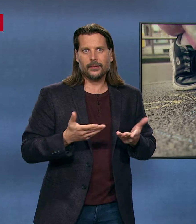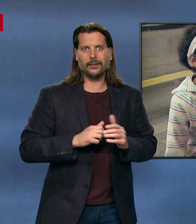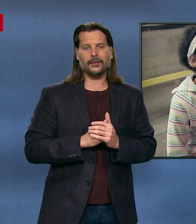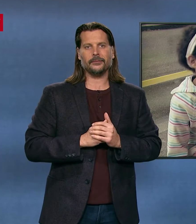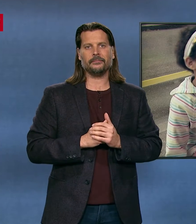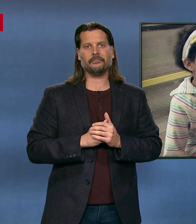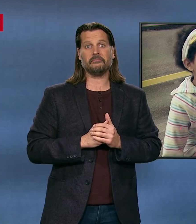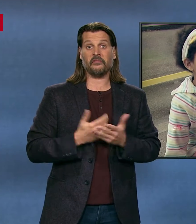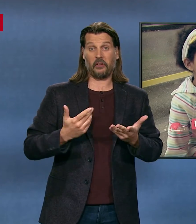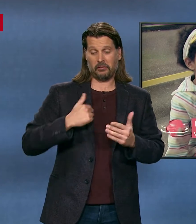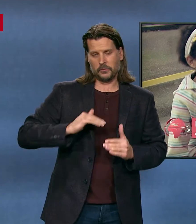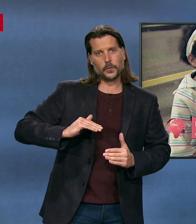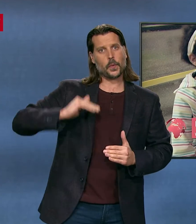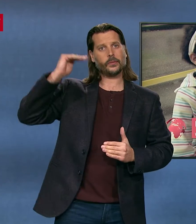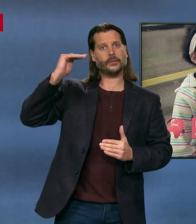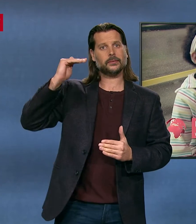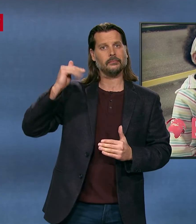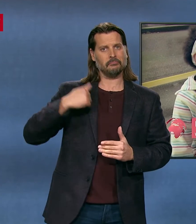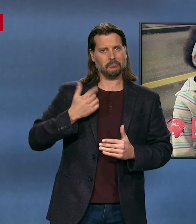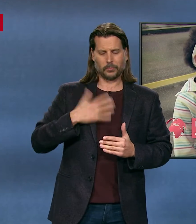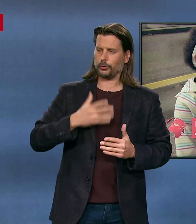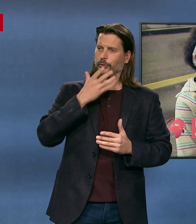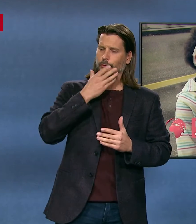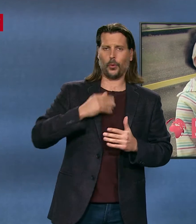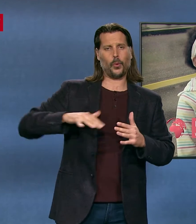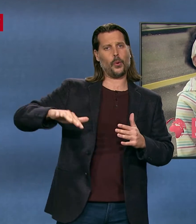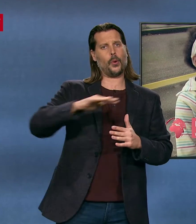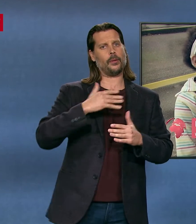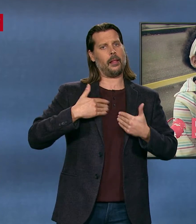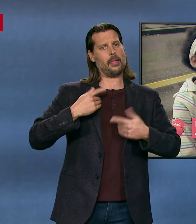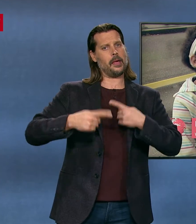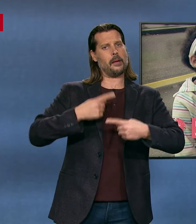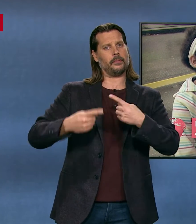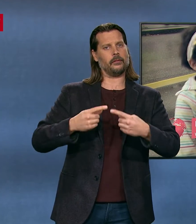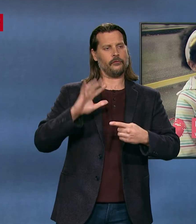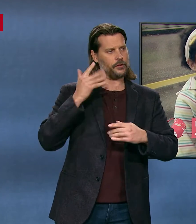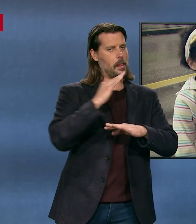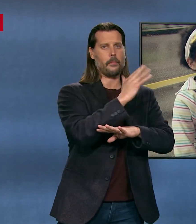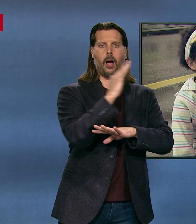Wenn ich gross bin, möchte ich auch ein schönes Leben haben. Und zwar mit vielen Bäumen.